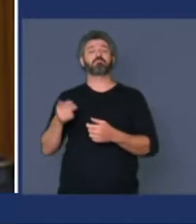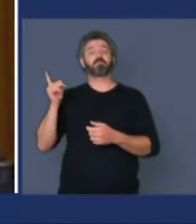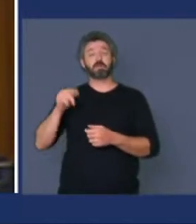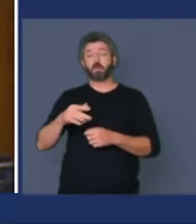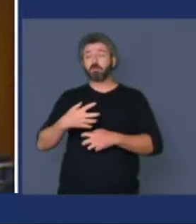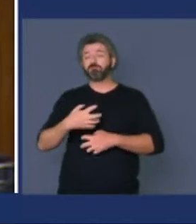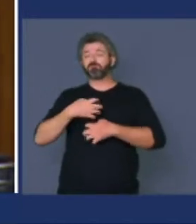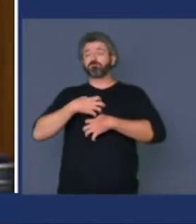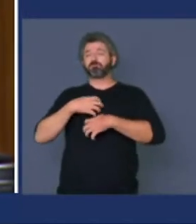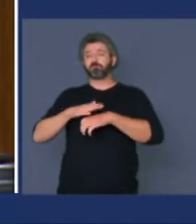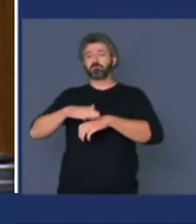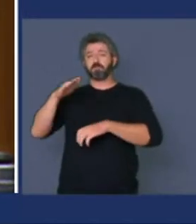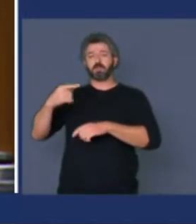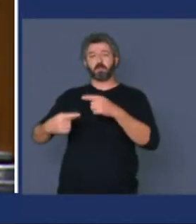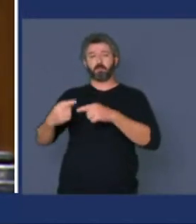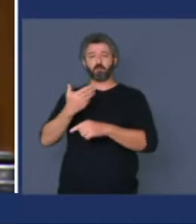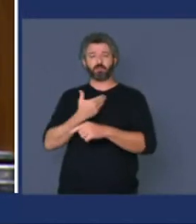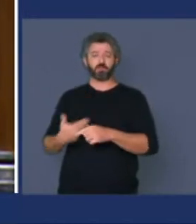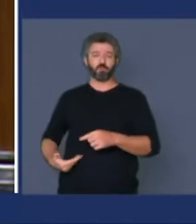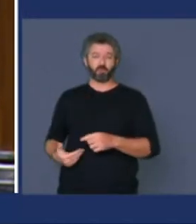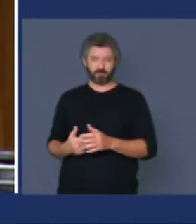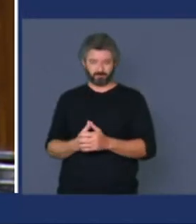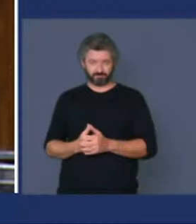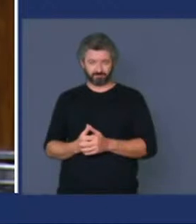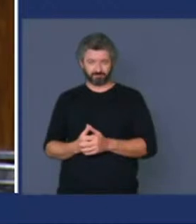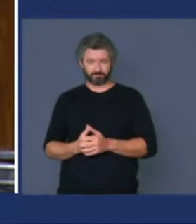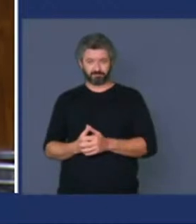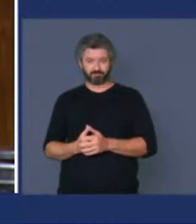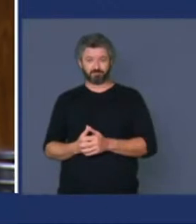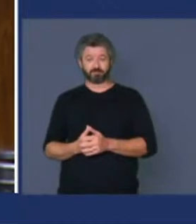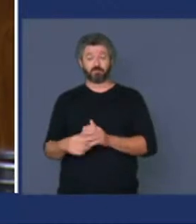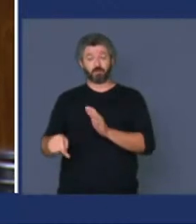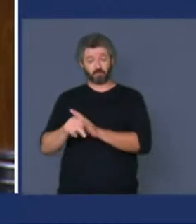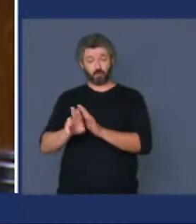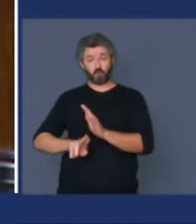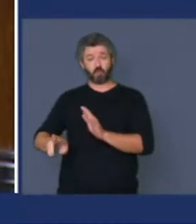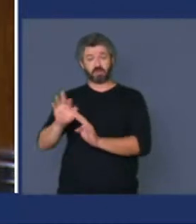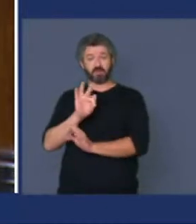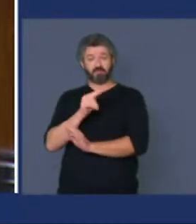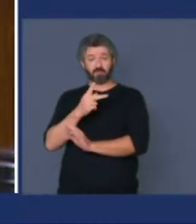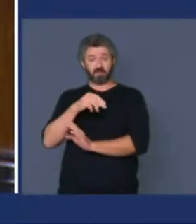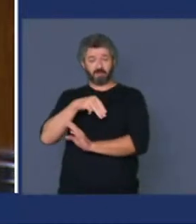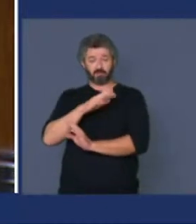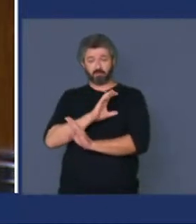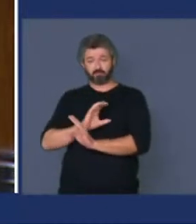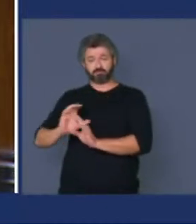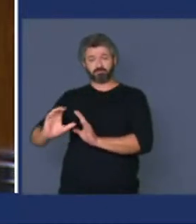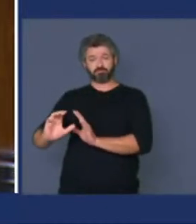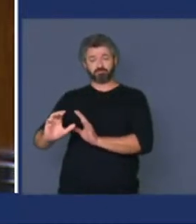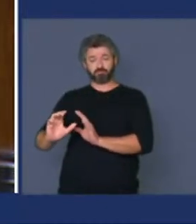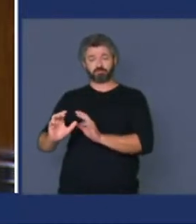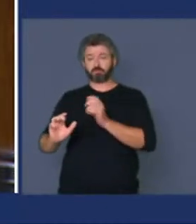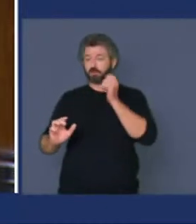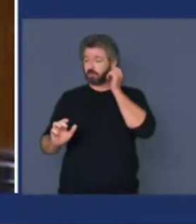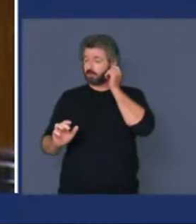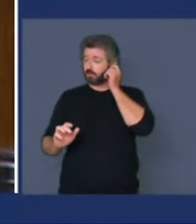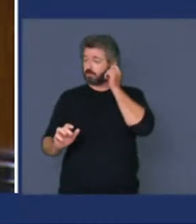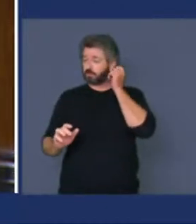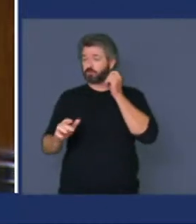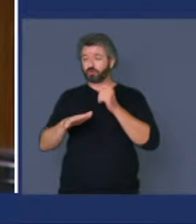PÚBLICA SOBRE O FPM NO CONJUNTO DA RECEITA DOS MUNICÍPIOS SÃO DOS PEQUENOS E MÉDIOS. UM GRANDE MUNICÍPIO FPM TEM UM IMPACTO